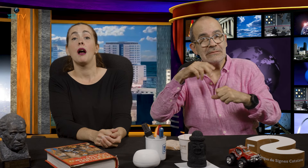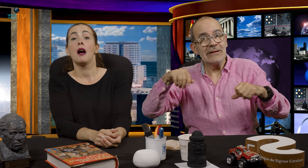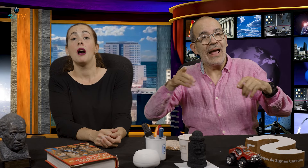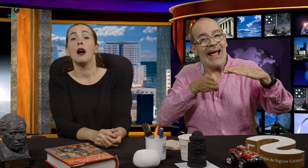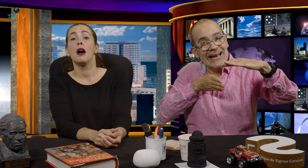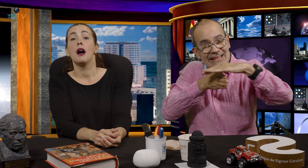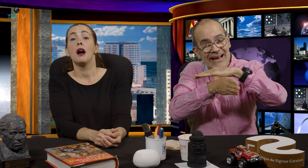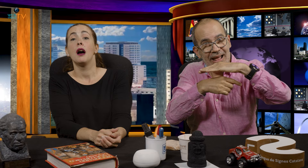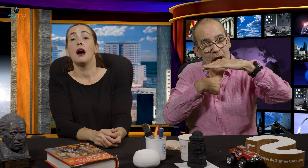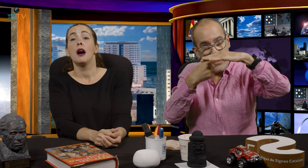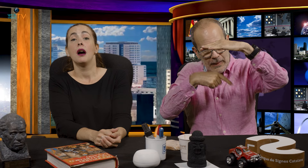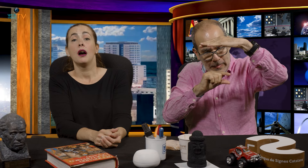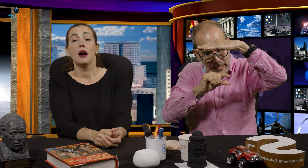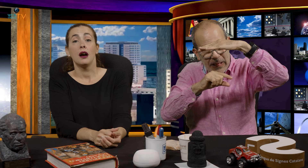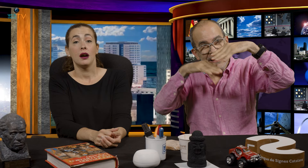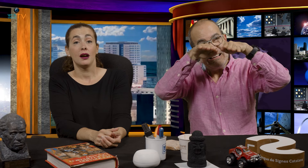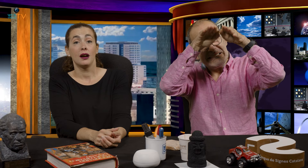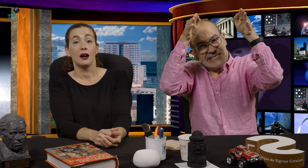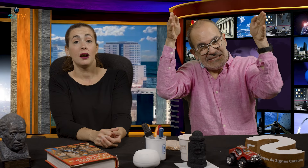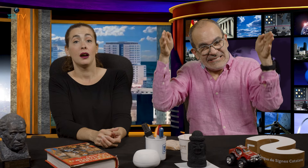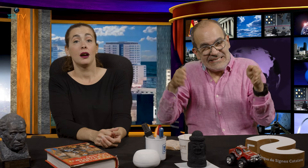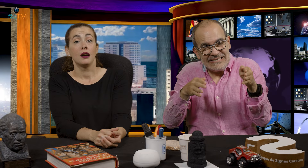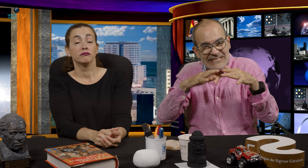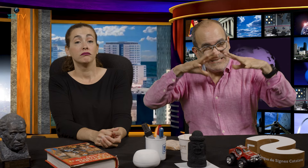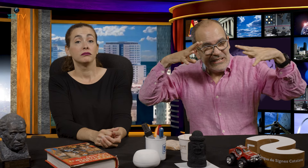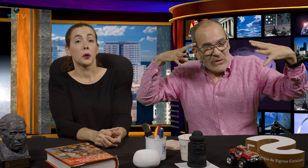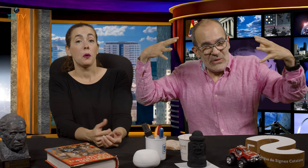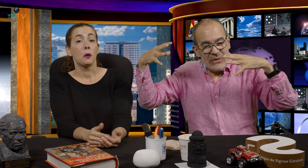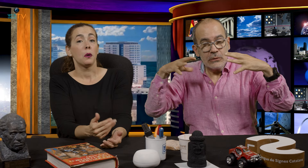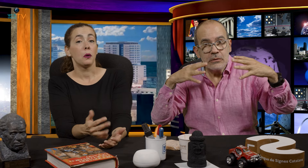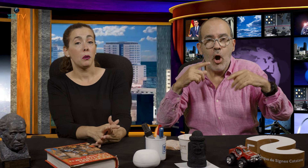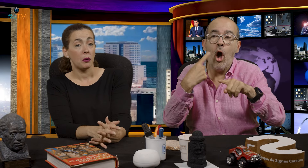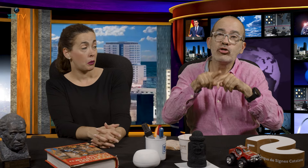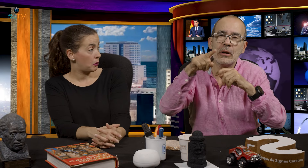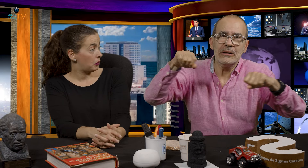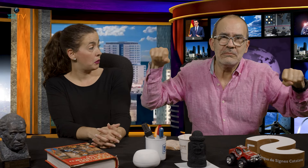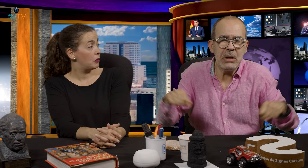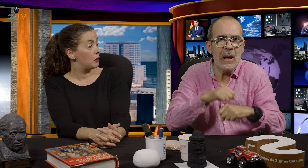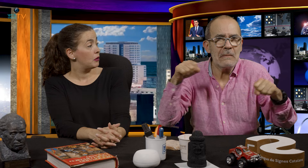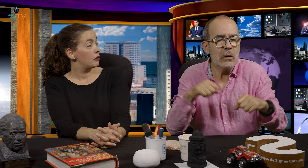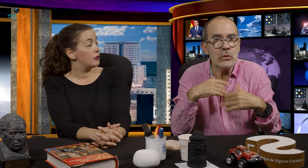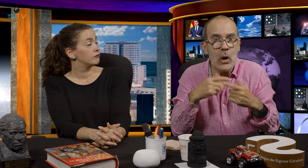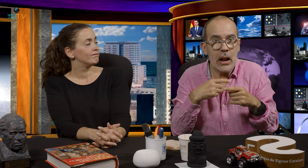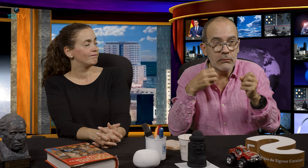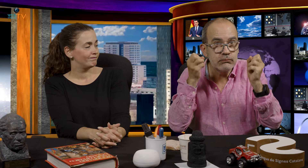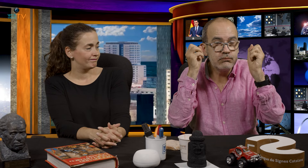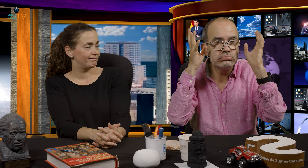Tú eres minúsculo en comparación con el complejo, que es enorme. Tiene otros emplazamientos, también, de grandes dimensiones.